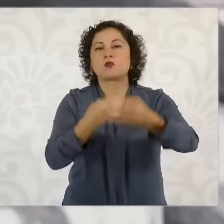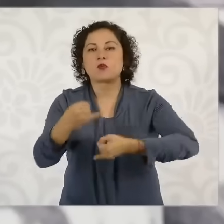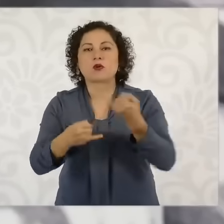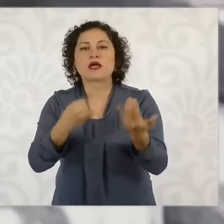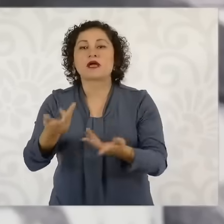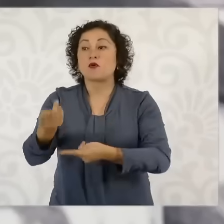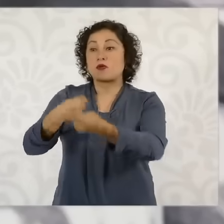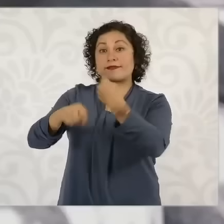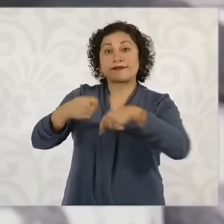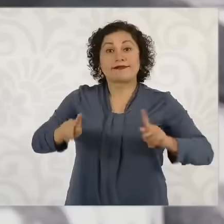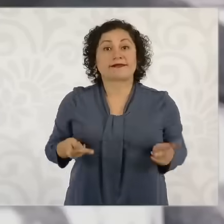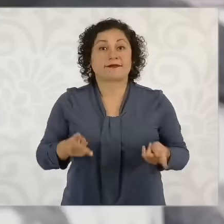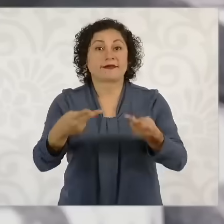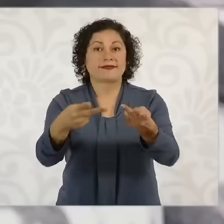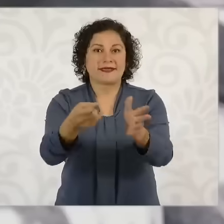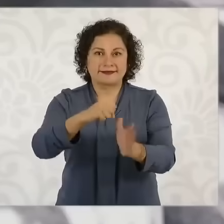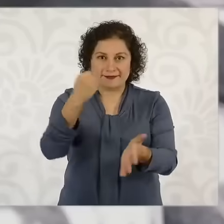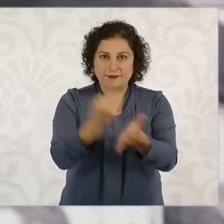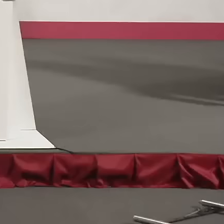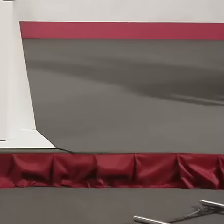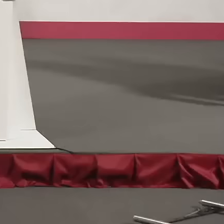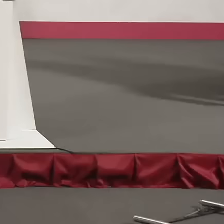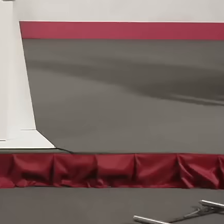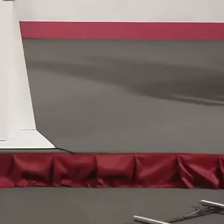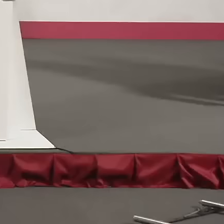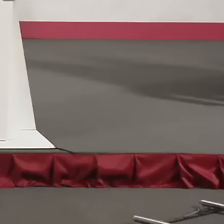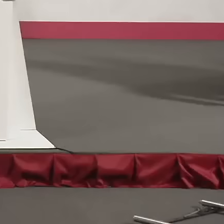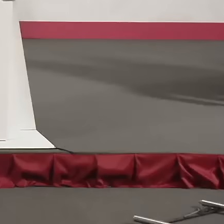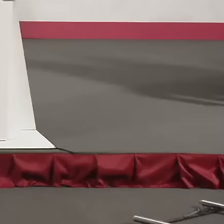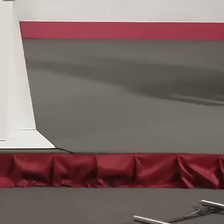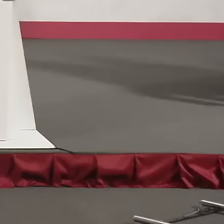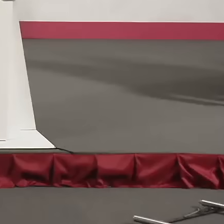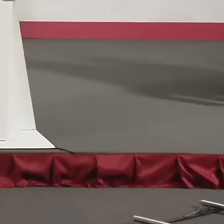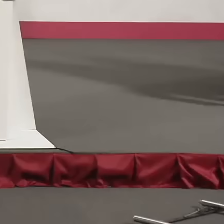que son de primera, porque todos los alimentos son precisamente los de las zonas regionales, los que